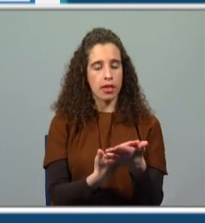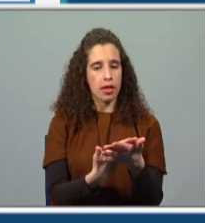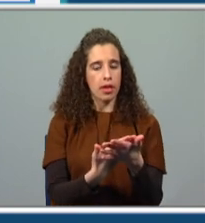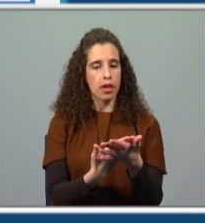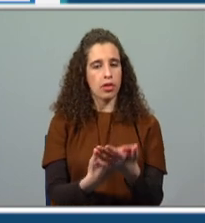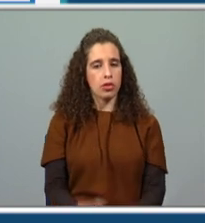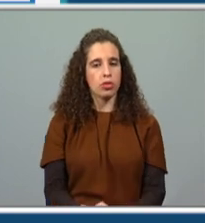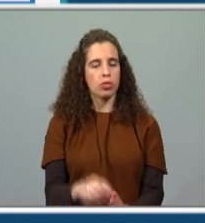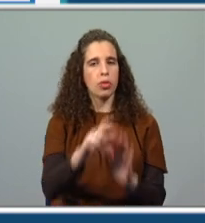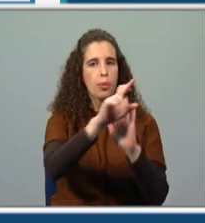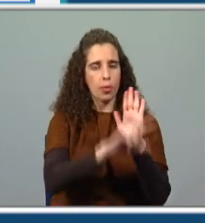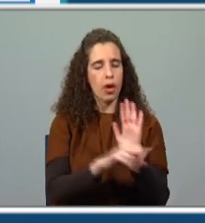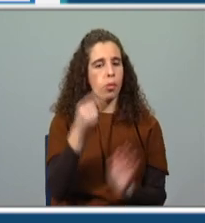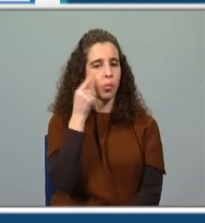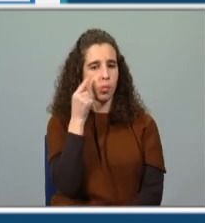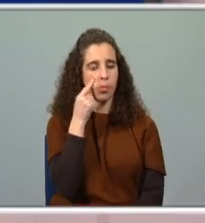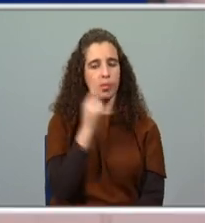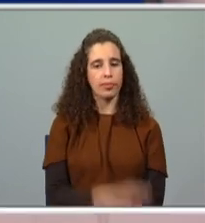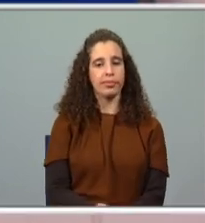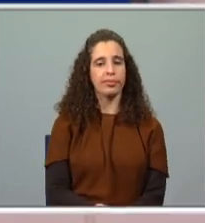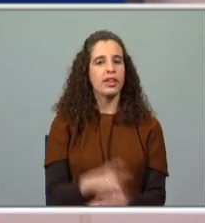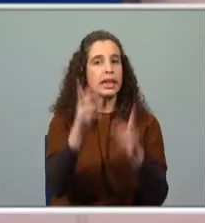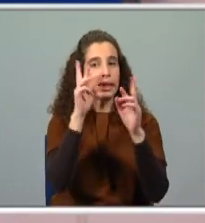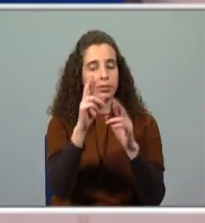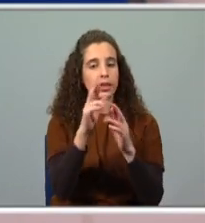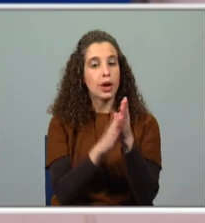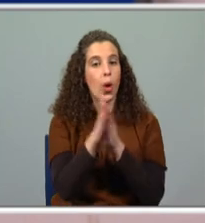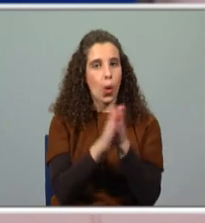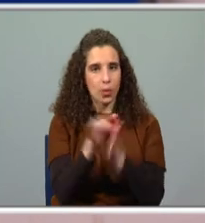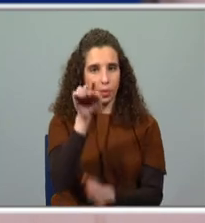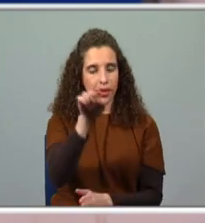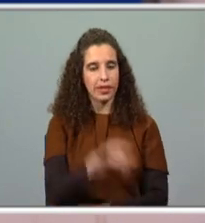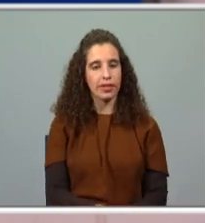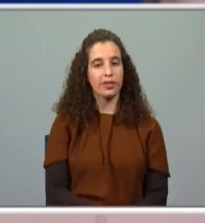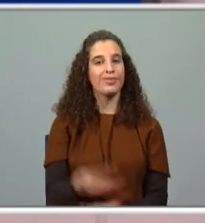um protocolo experimental Espero que tenha sido útil para ti Vou despedir-me 我希望有一個實驗方案對你有用我會說再見